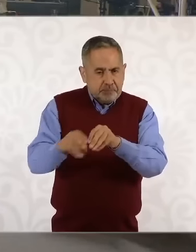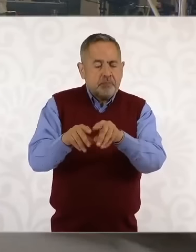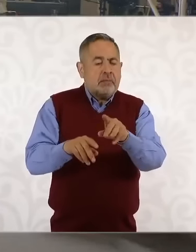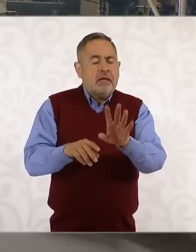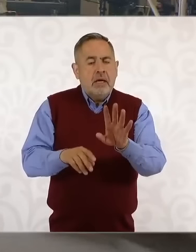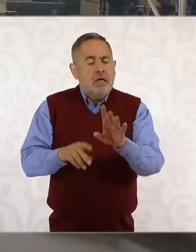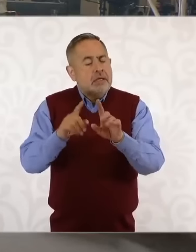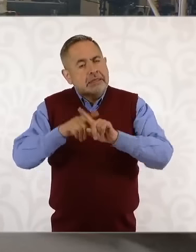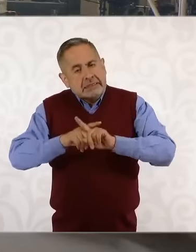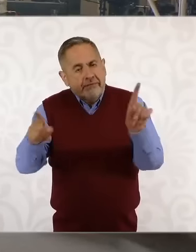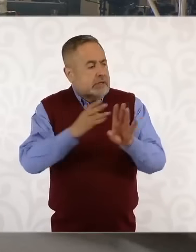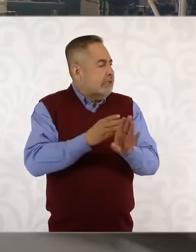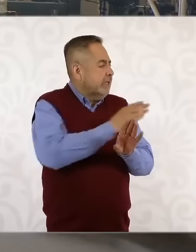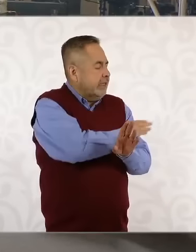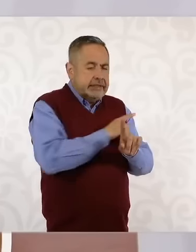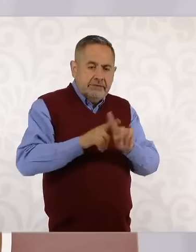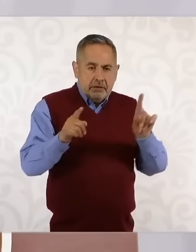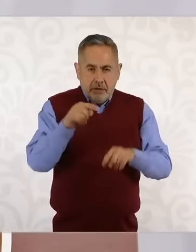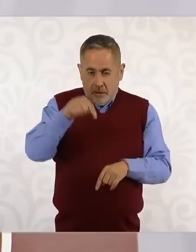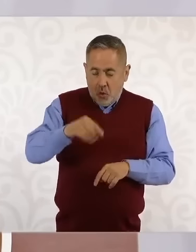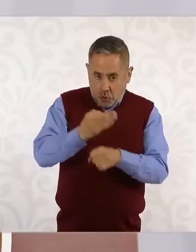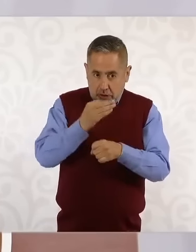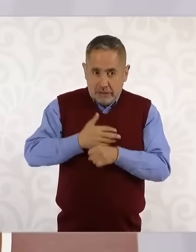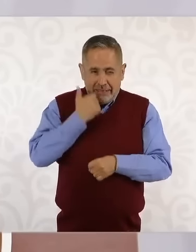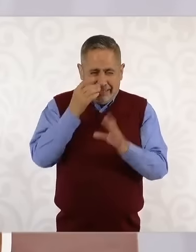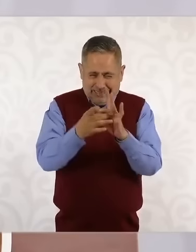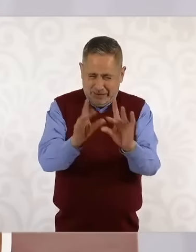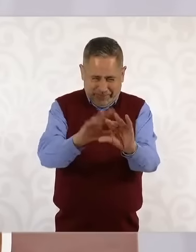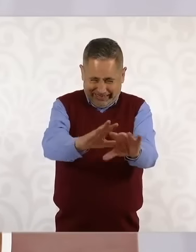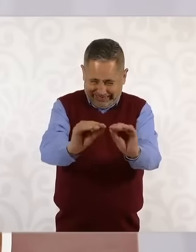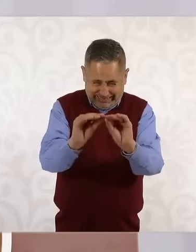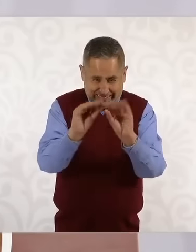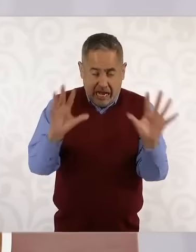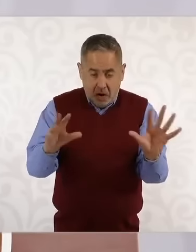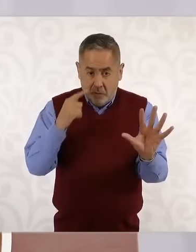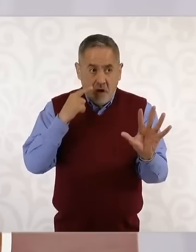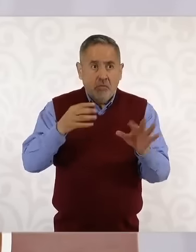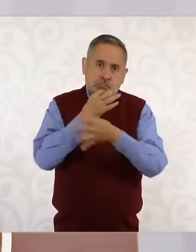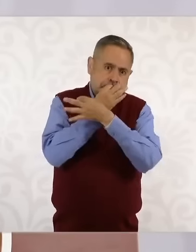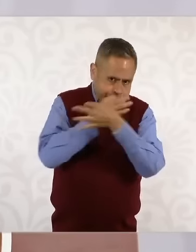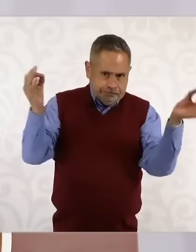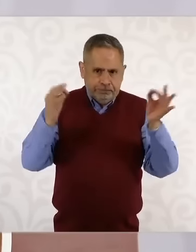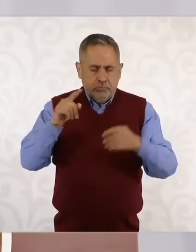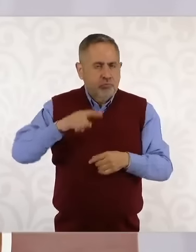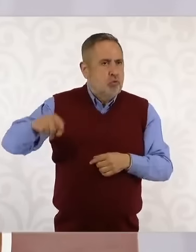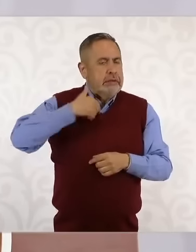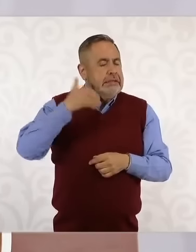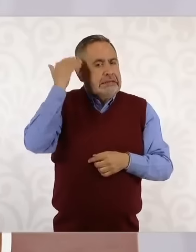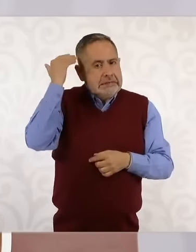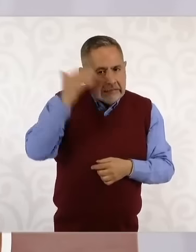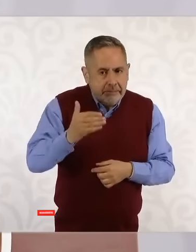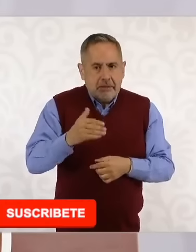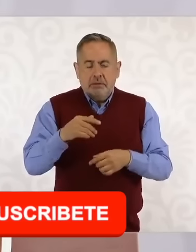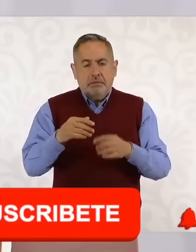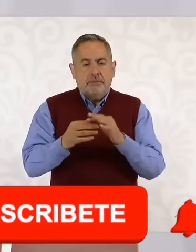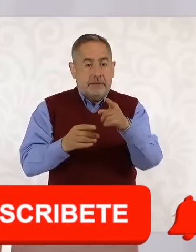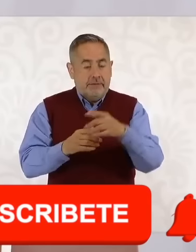nos interesa mucho que esto quede sobre la mesa y que se reconozca. O sea, la visión de todo el